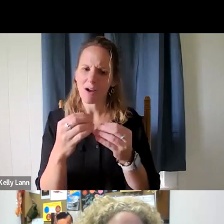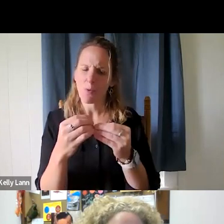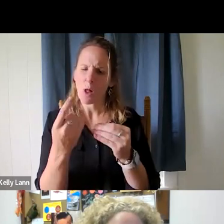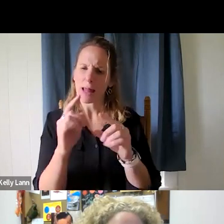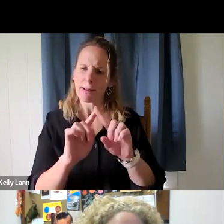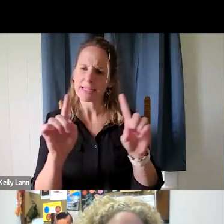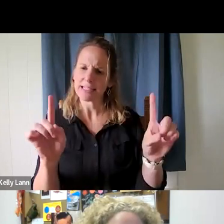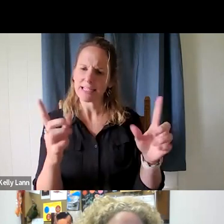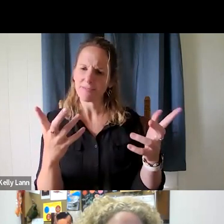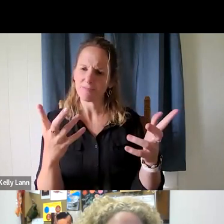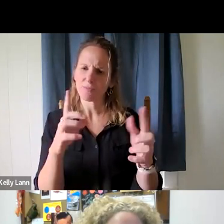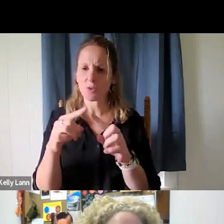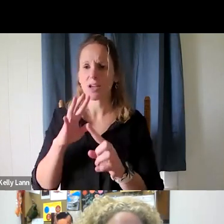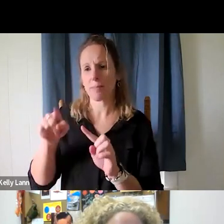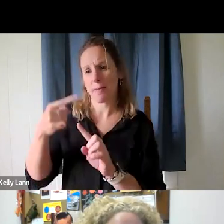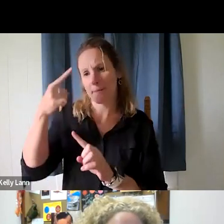cuando se habla de salud mental, ¿cierto?